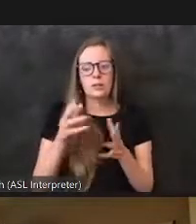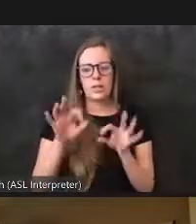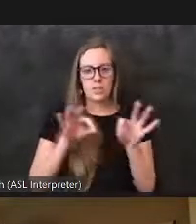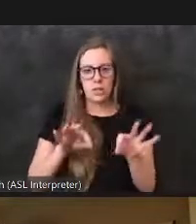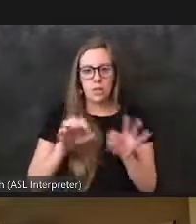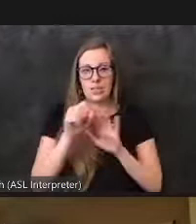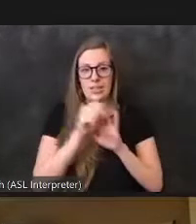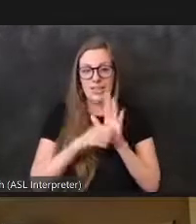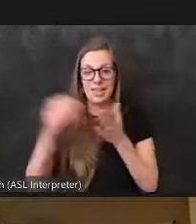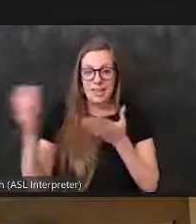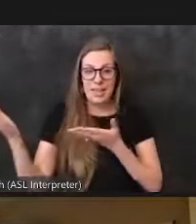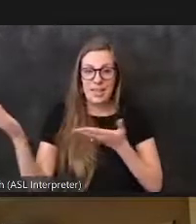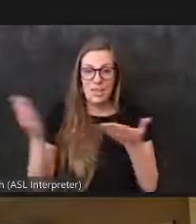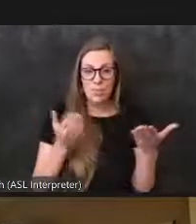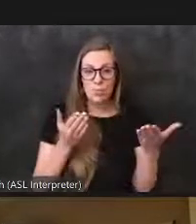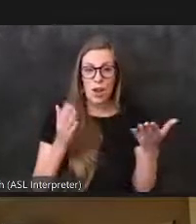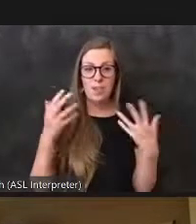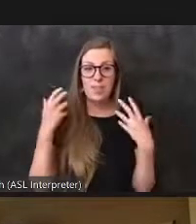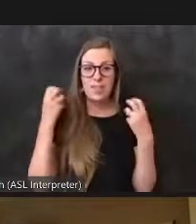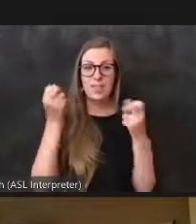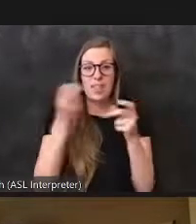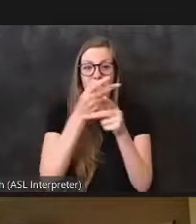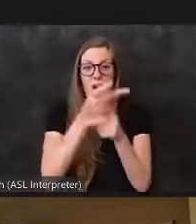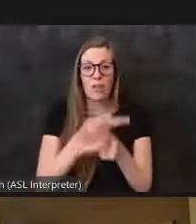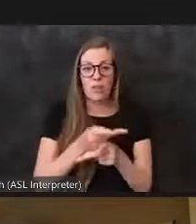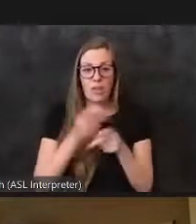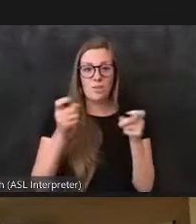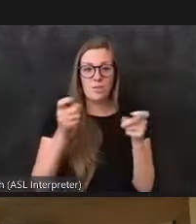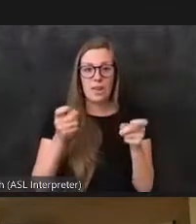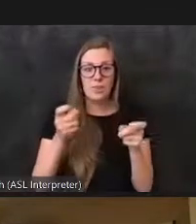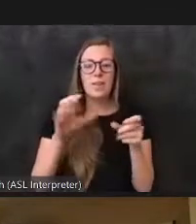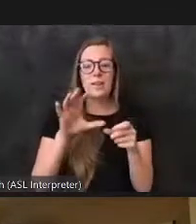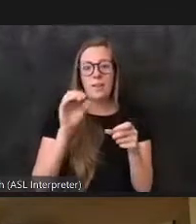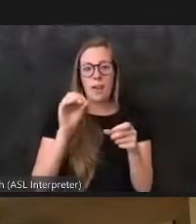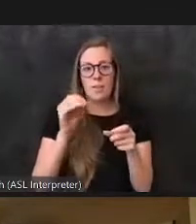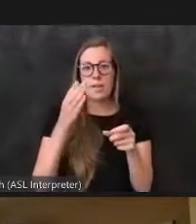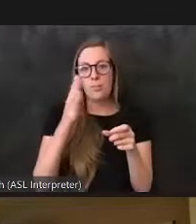el Estado ha traído este compañía de cuidado de salud blue